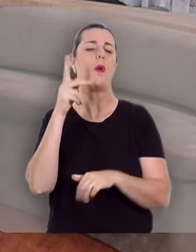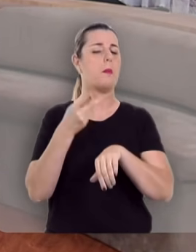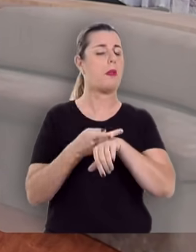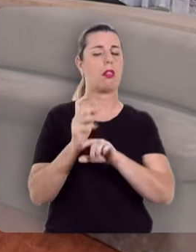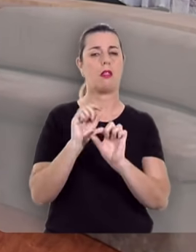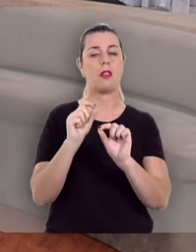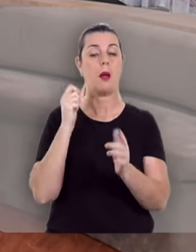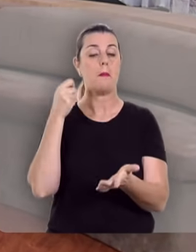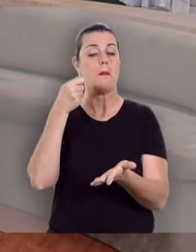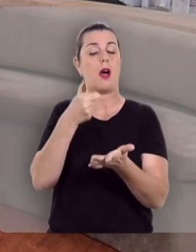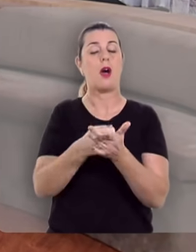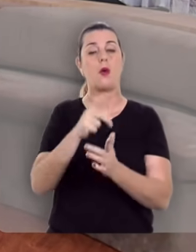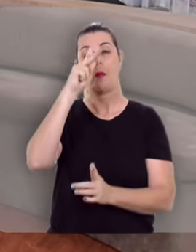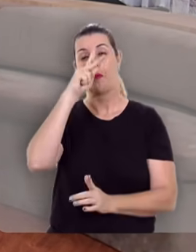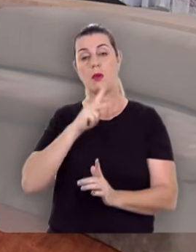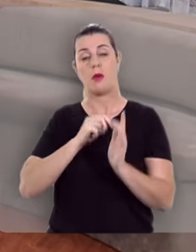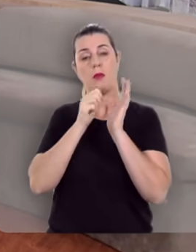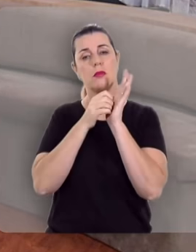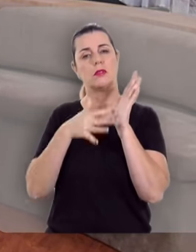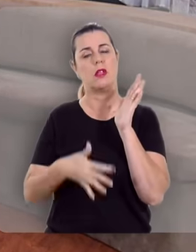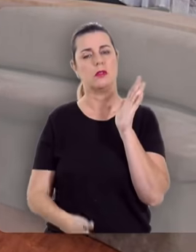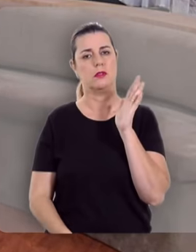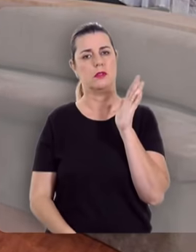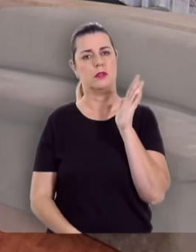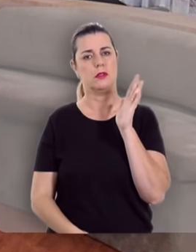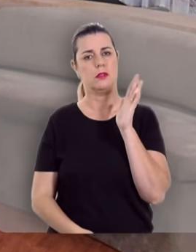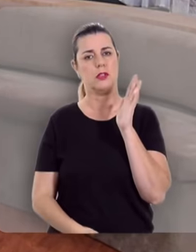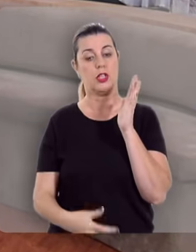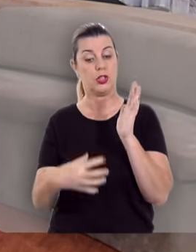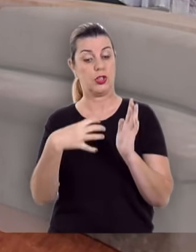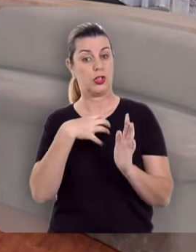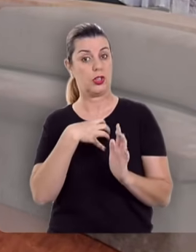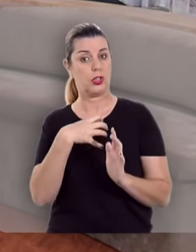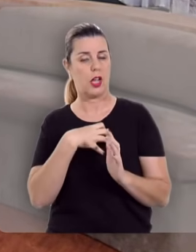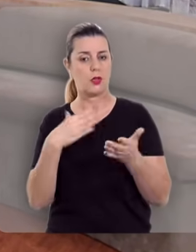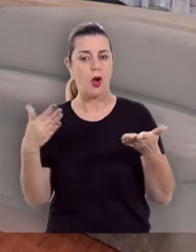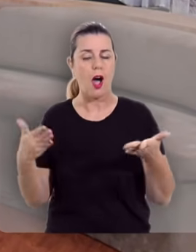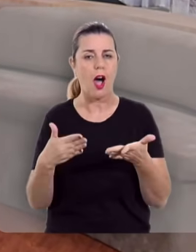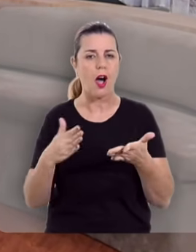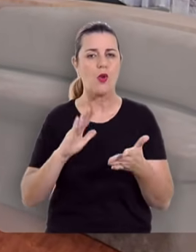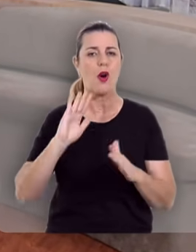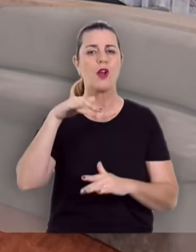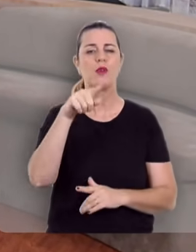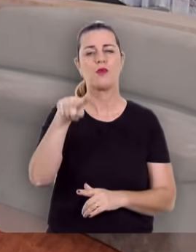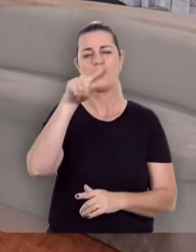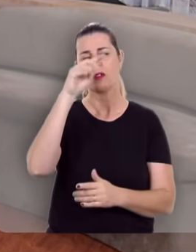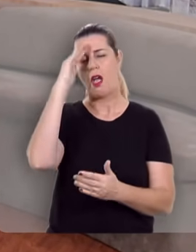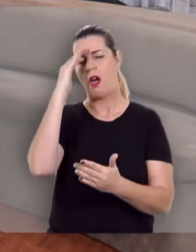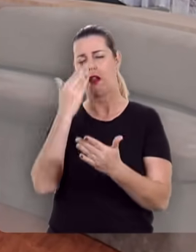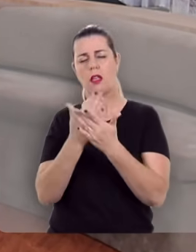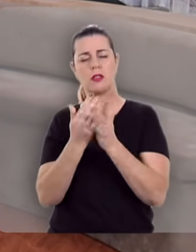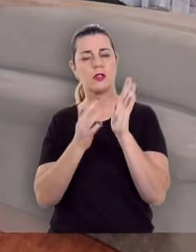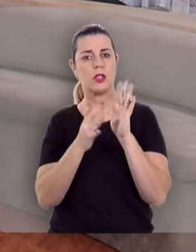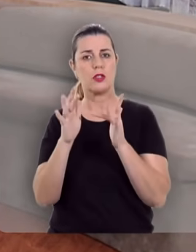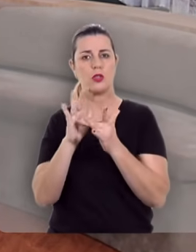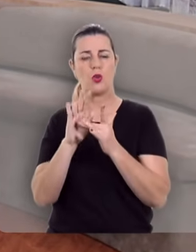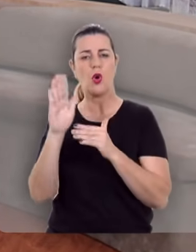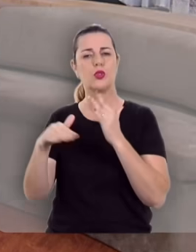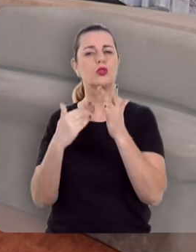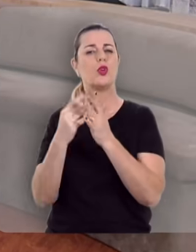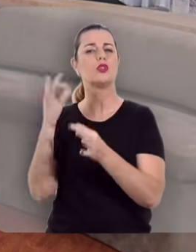prata mas com seu sangue de tal maneira que agora quando você crê em Jesus toda a justiça de Cristo